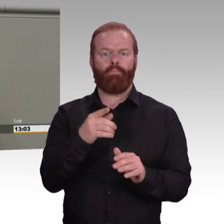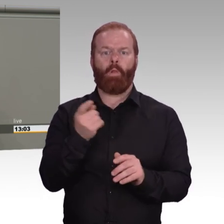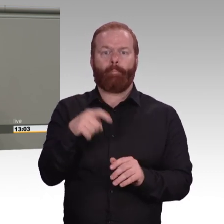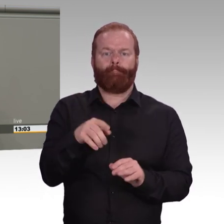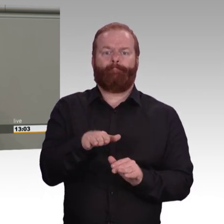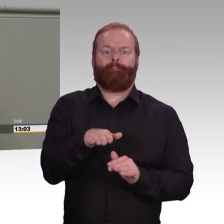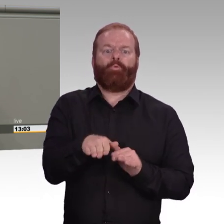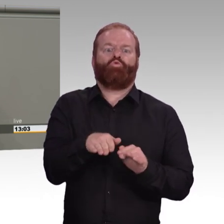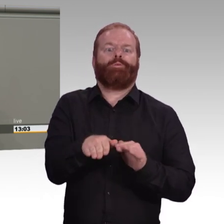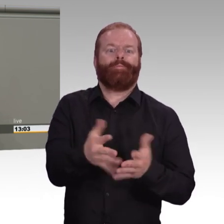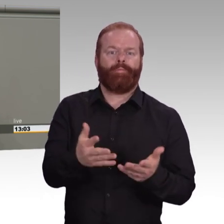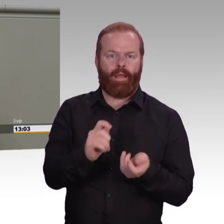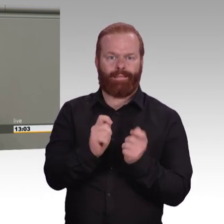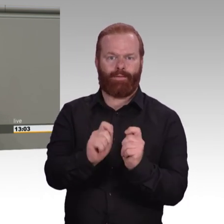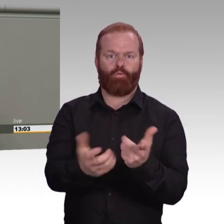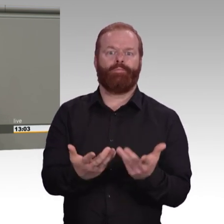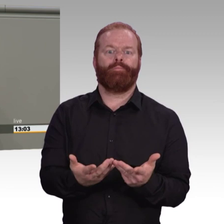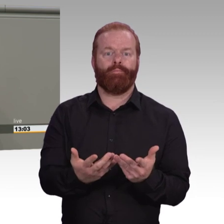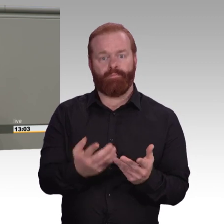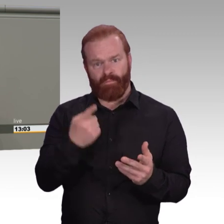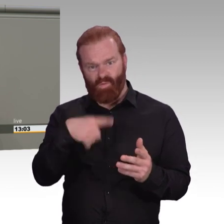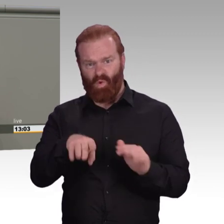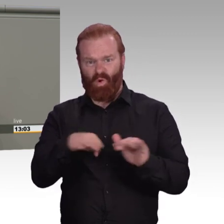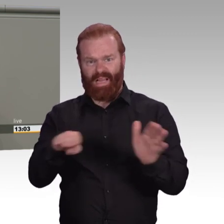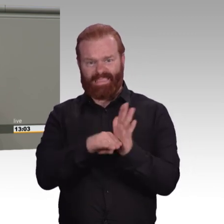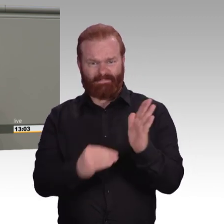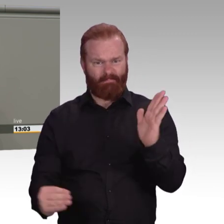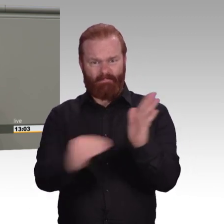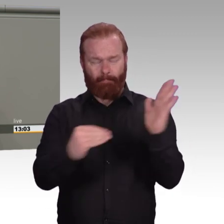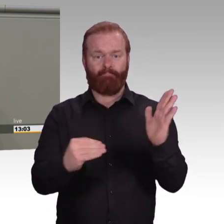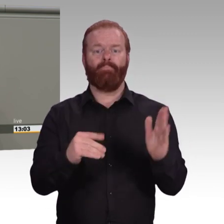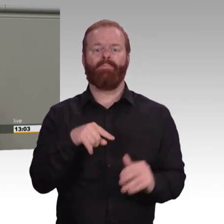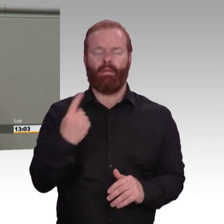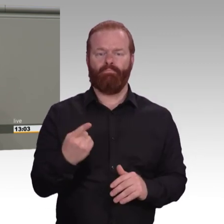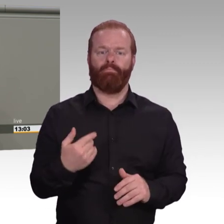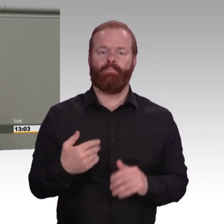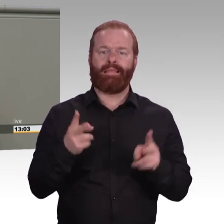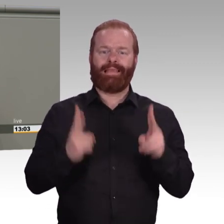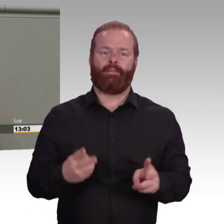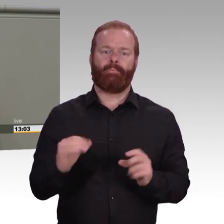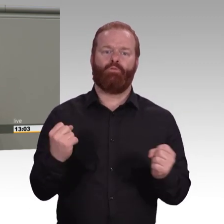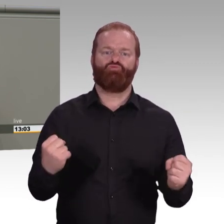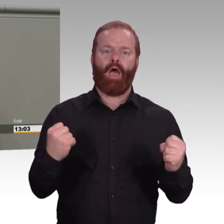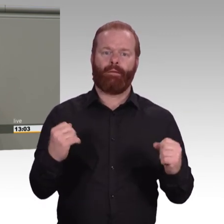auf allen Ebenen konsequent gegen Kinderarmut vorzugehen. (Beifall) Wir sind eins der reichsten Länder der Welt